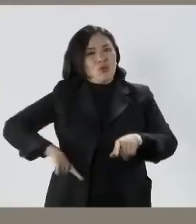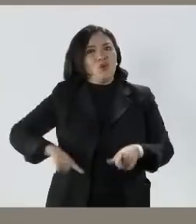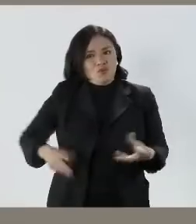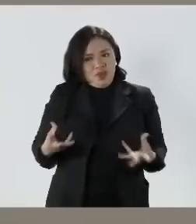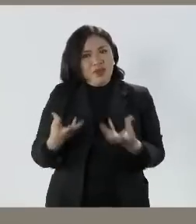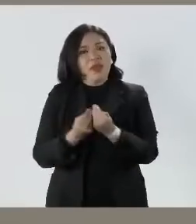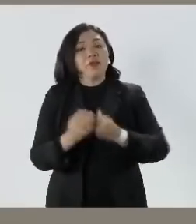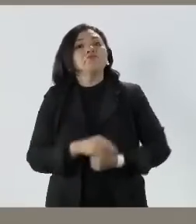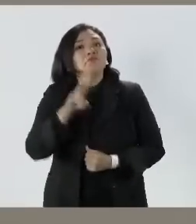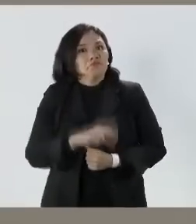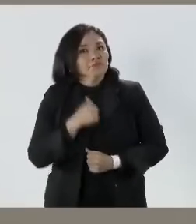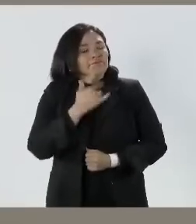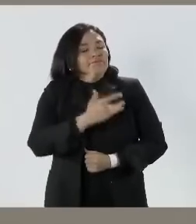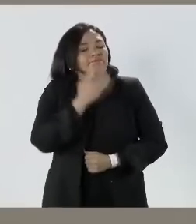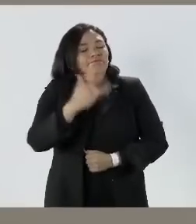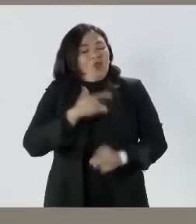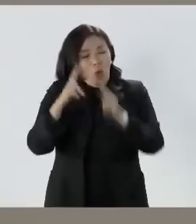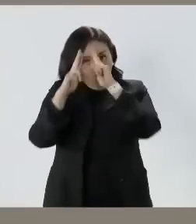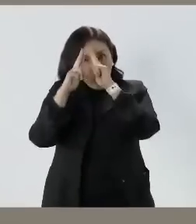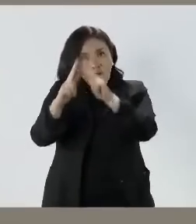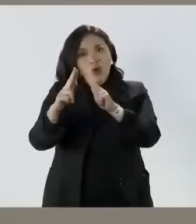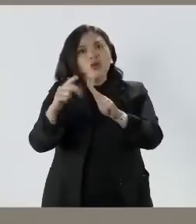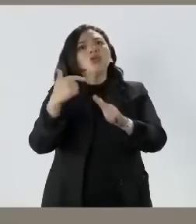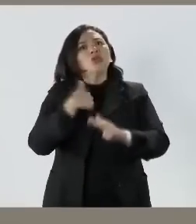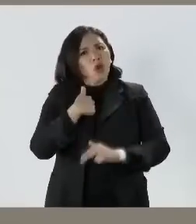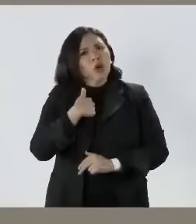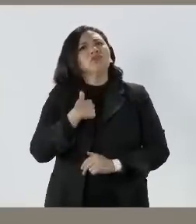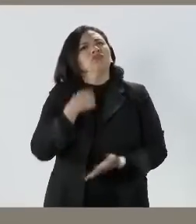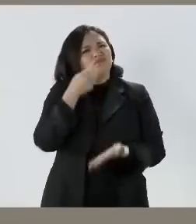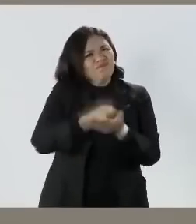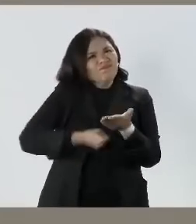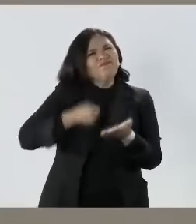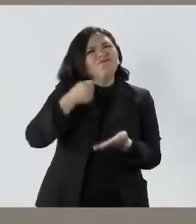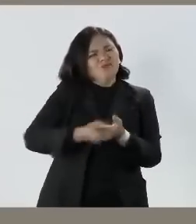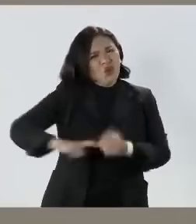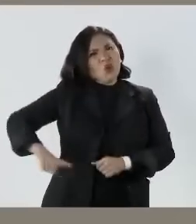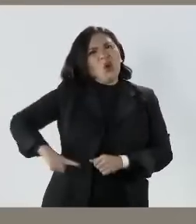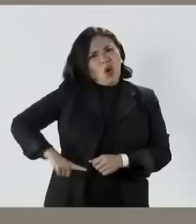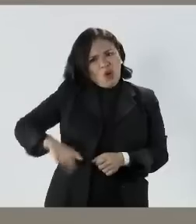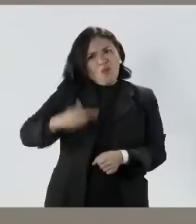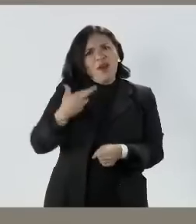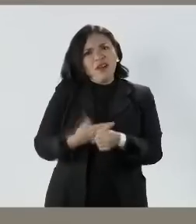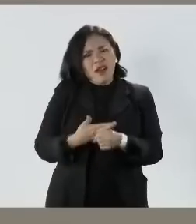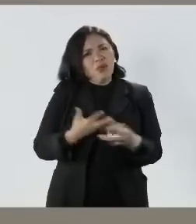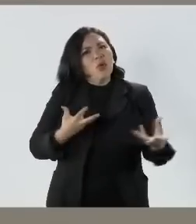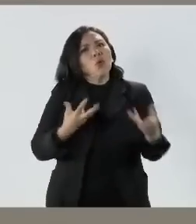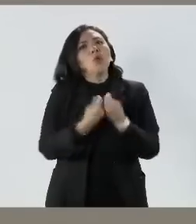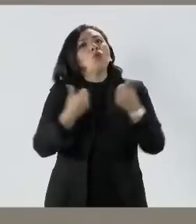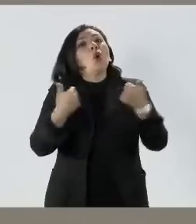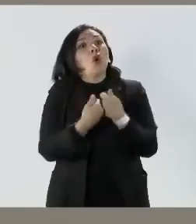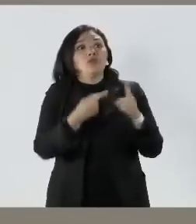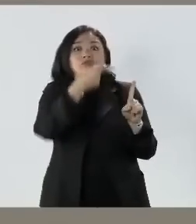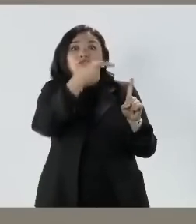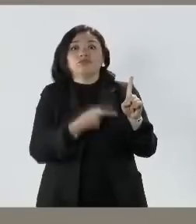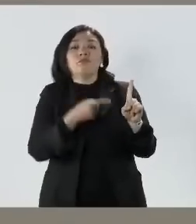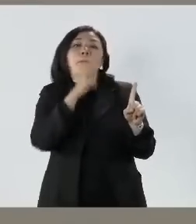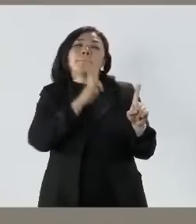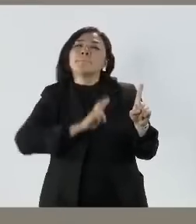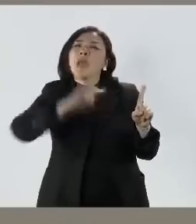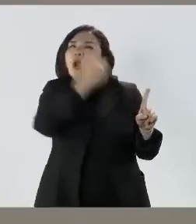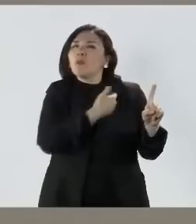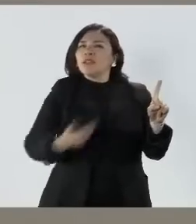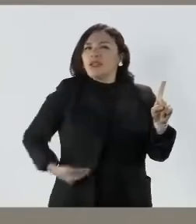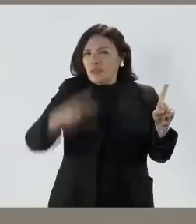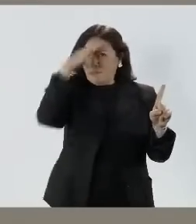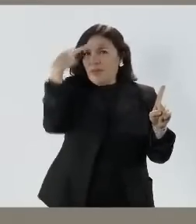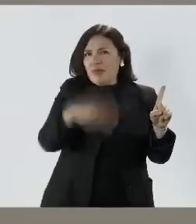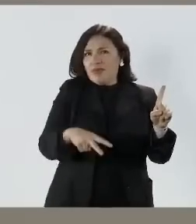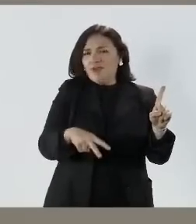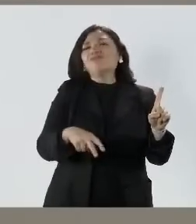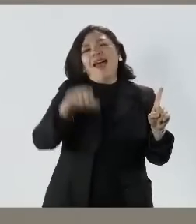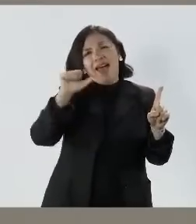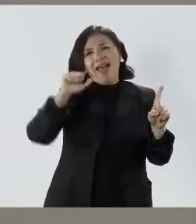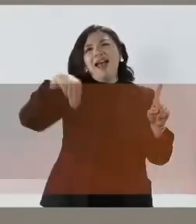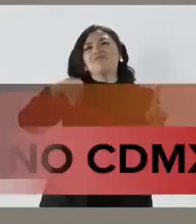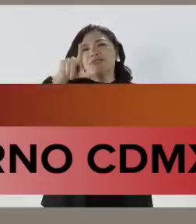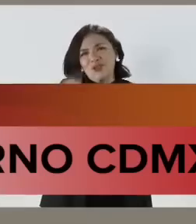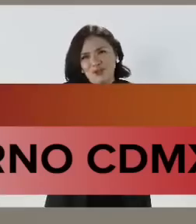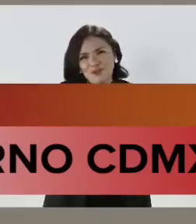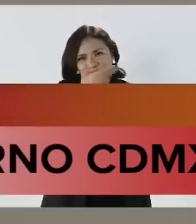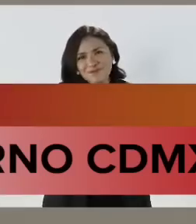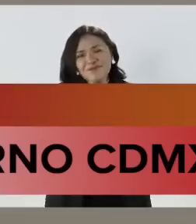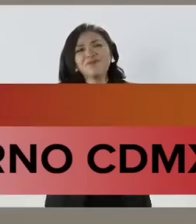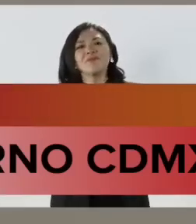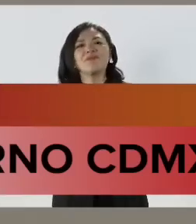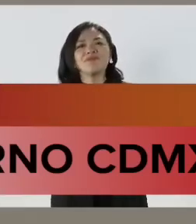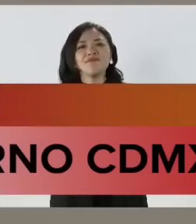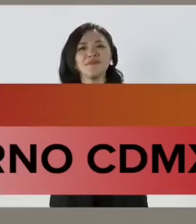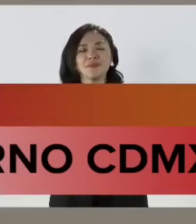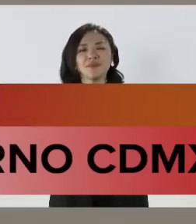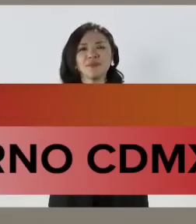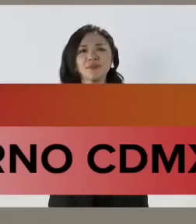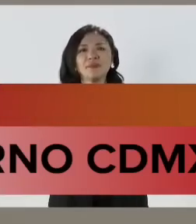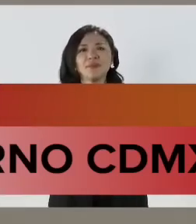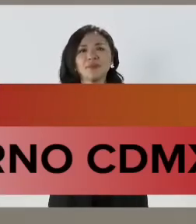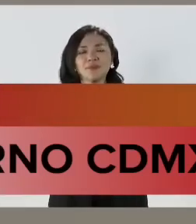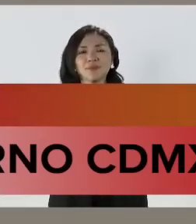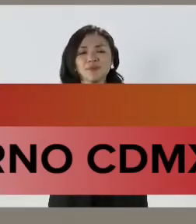honra haber luchado y gobernado al lado del mejor presidente de México Andrés Manuel López Obrador